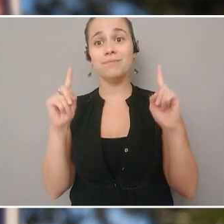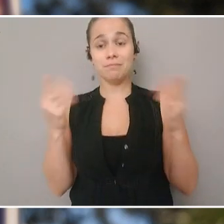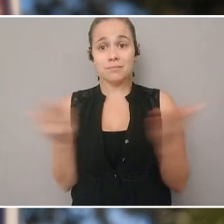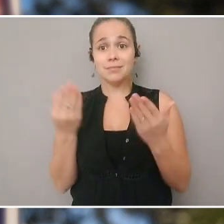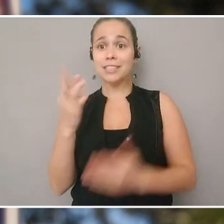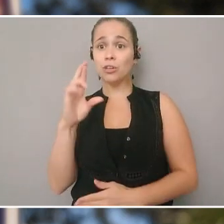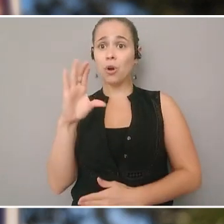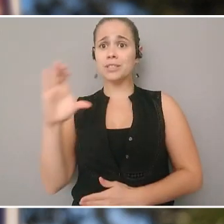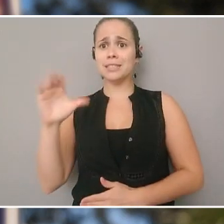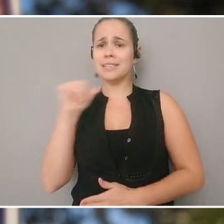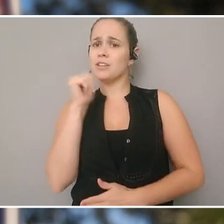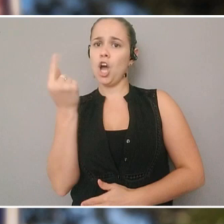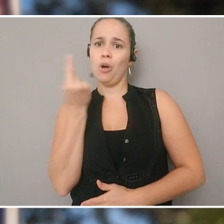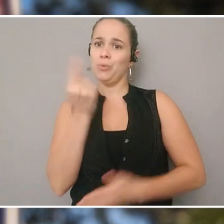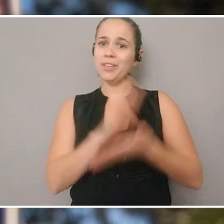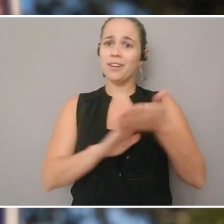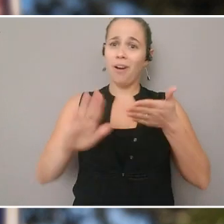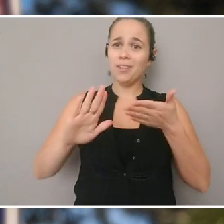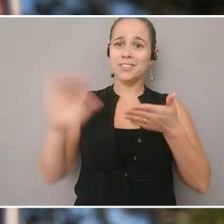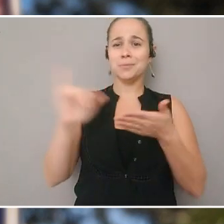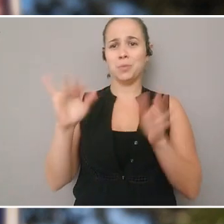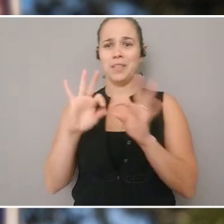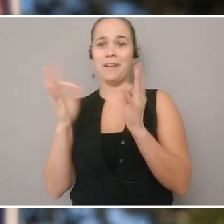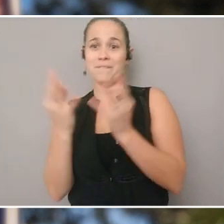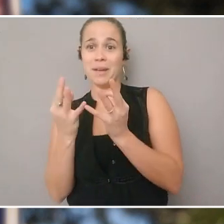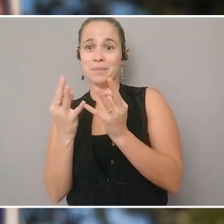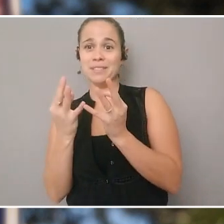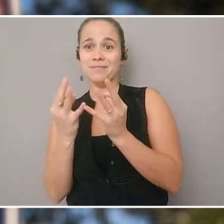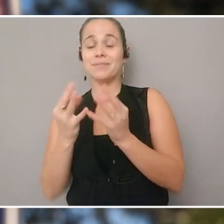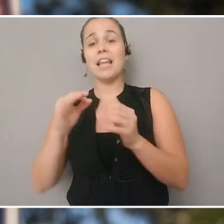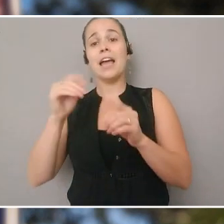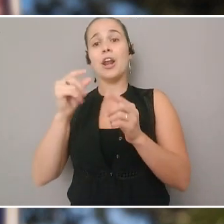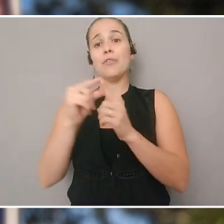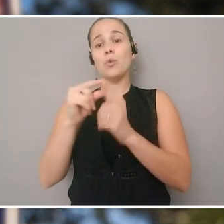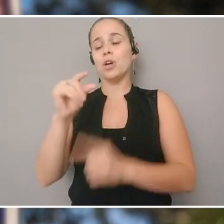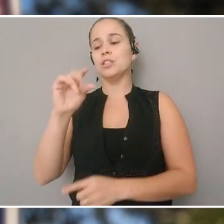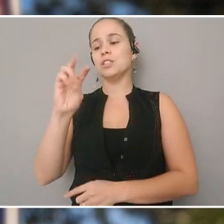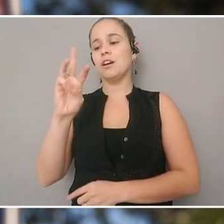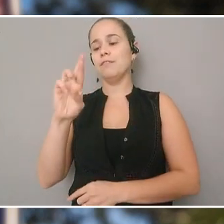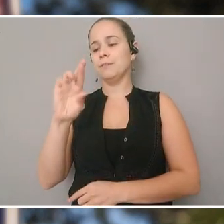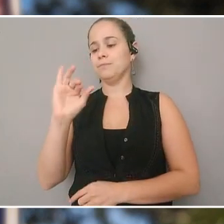colegio, tambien somos una familia y en las palabras